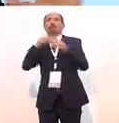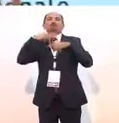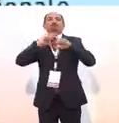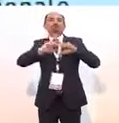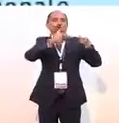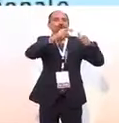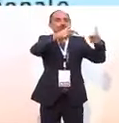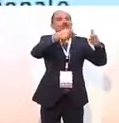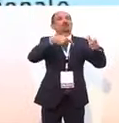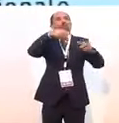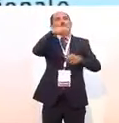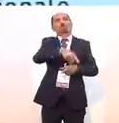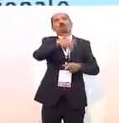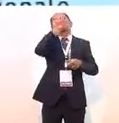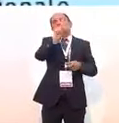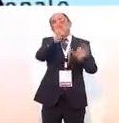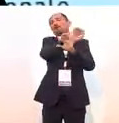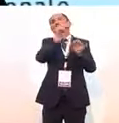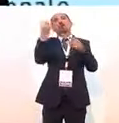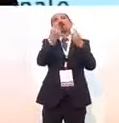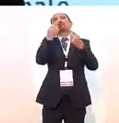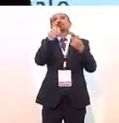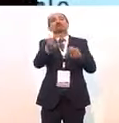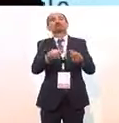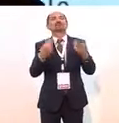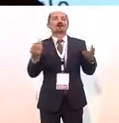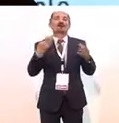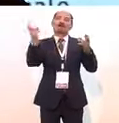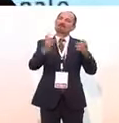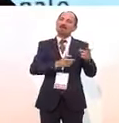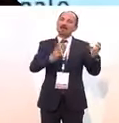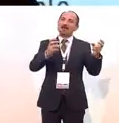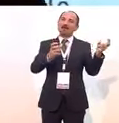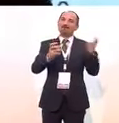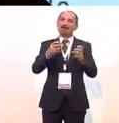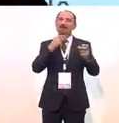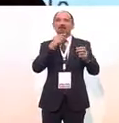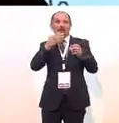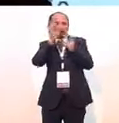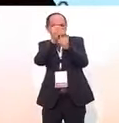cui qualsiasi cosa che qualcuno dei nostri dica viene posto sotto al microscopio, messo